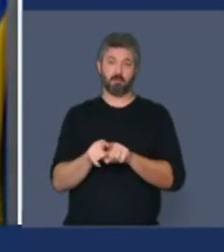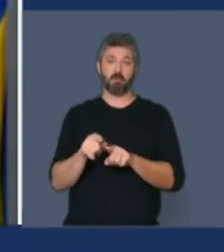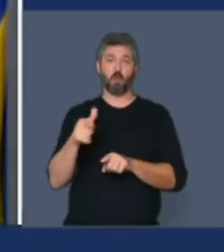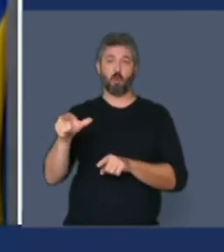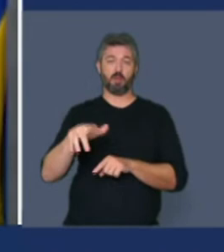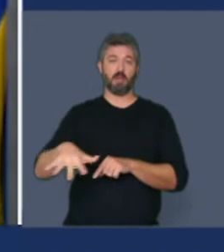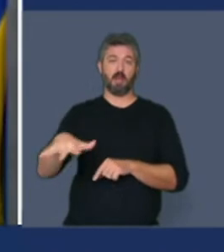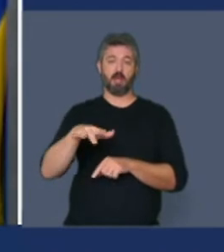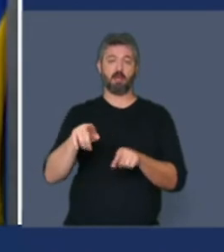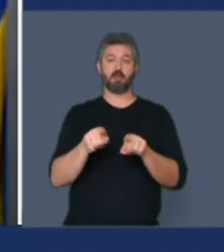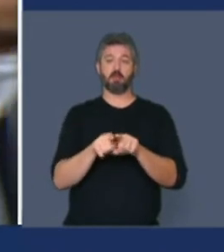COMO EM OUTRAS ESFERAS COMO NO PREVIDENCIÁRIO O CIDADÃO QUE